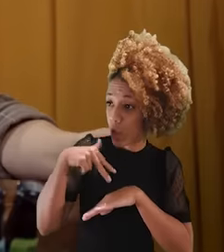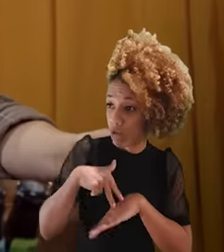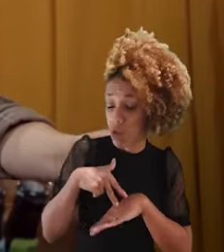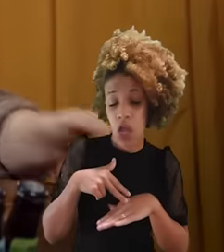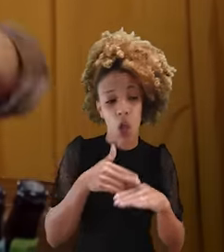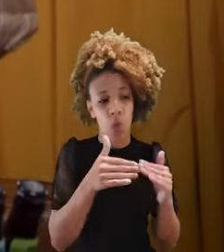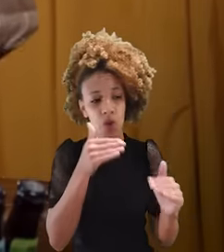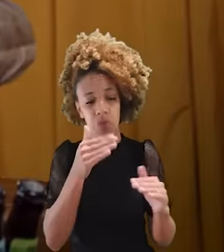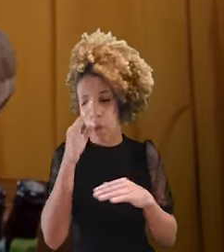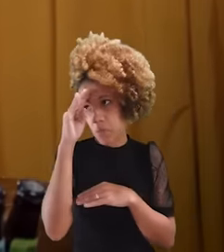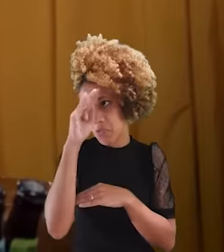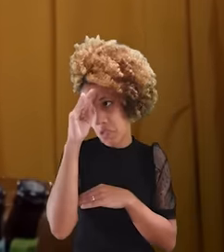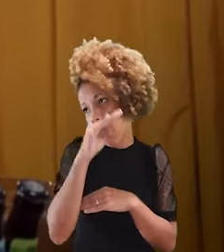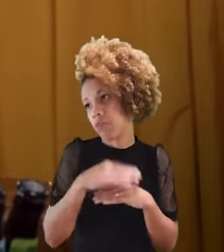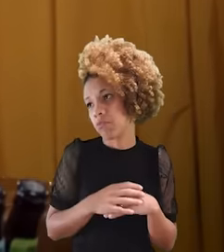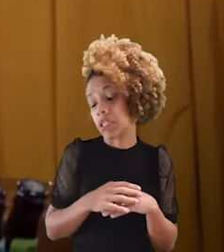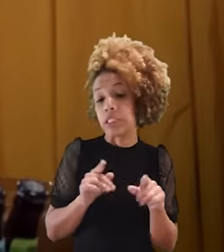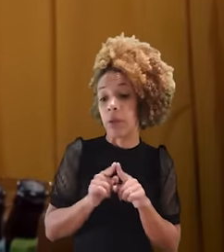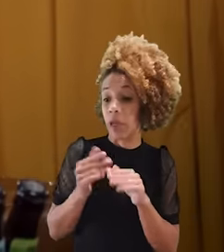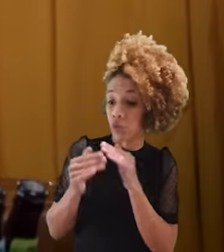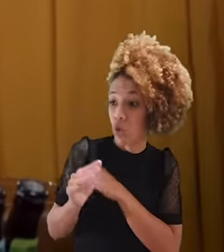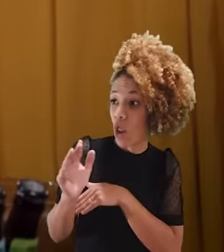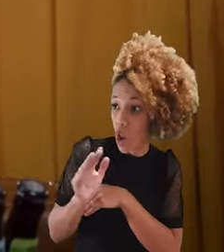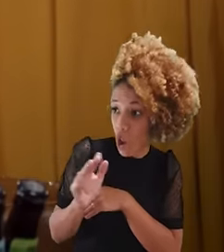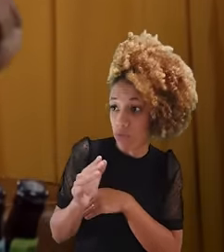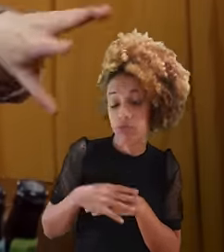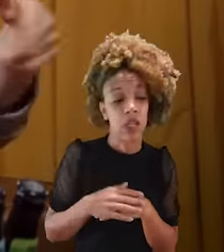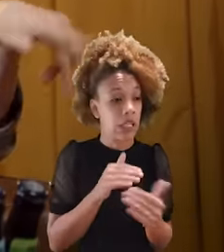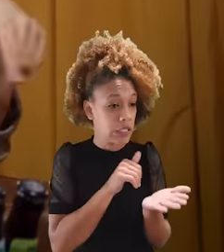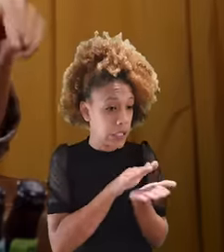bolsonaro também então do mesmo jeito que contra o Lula sai contra o bolsonaro sai quando eu me